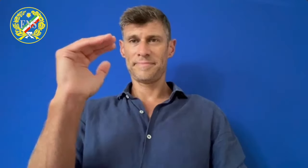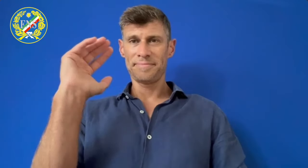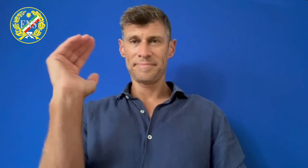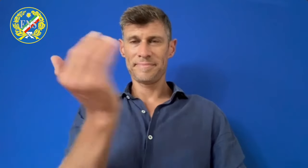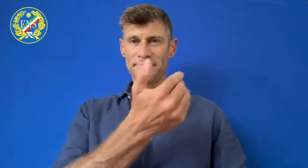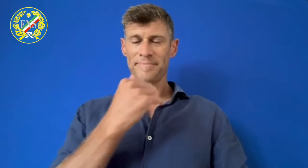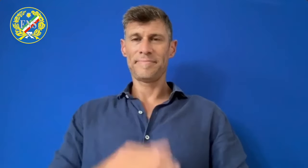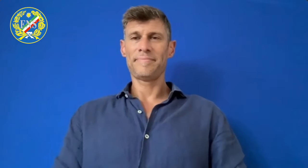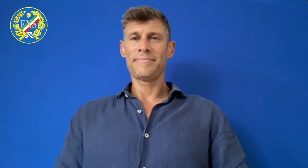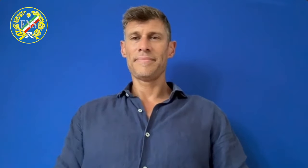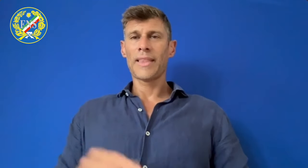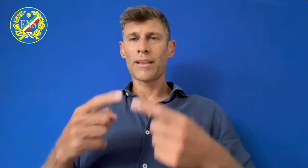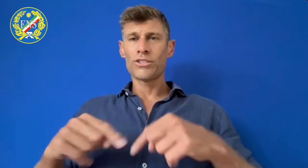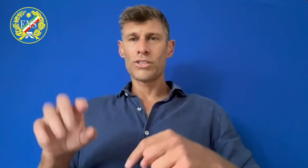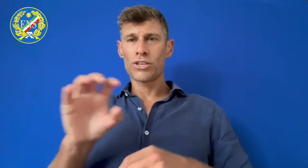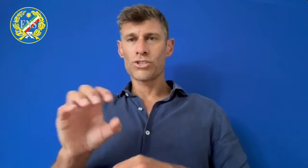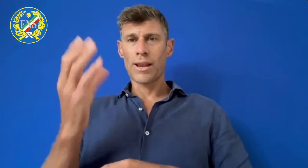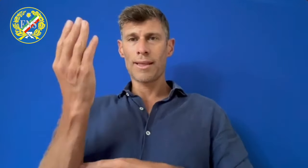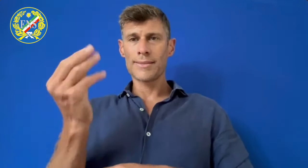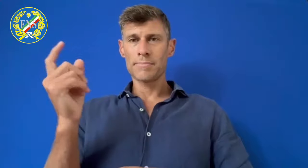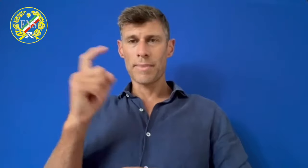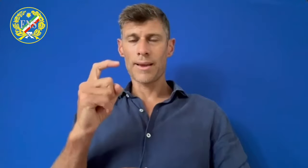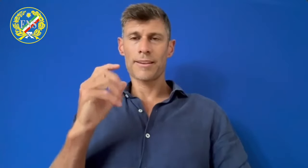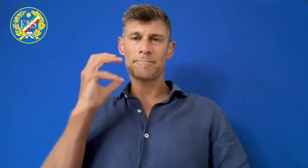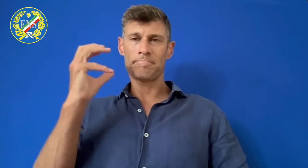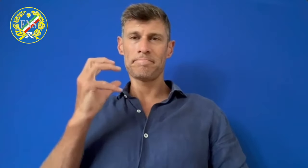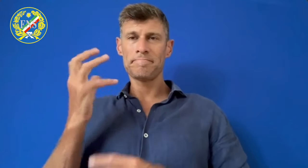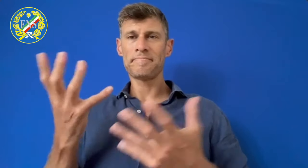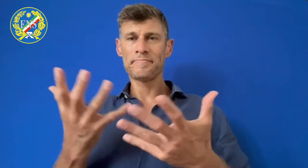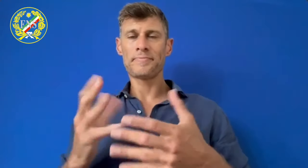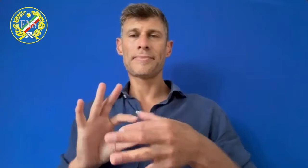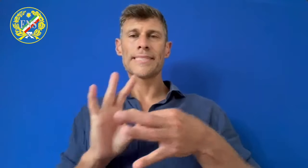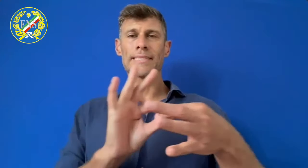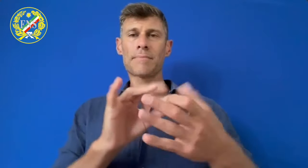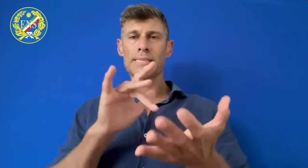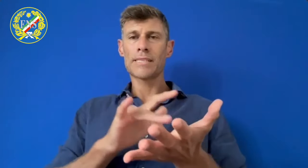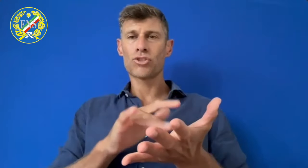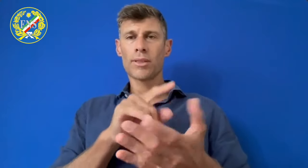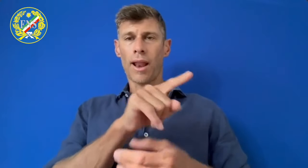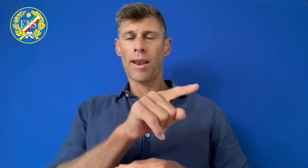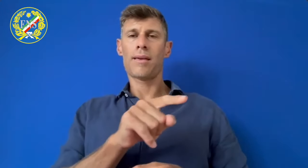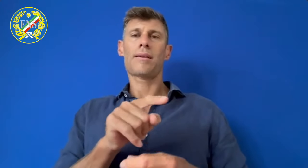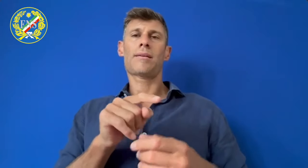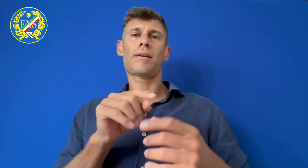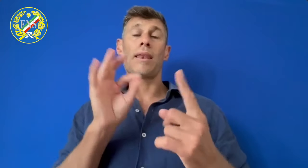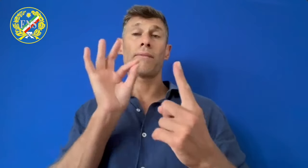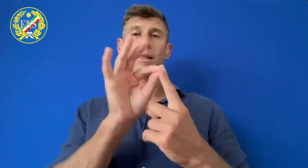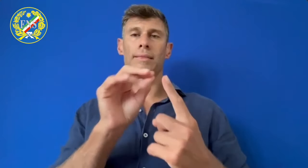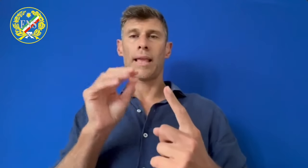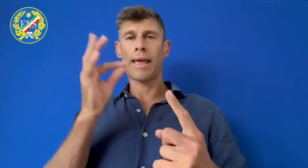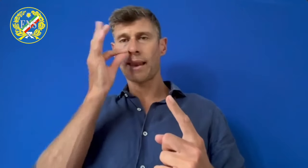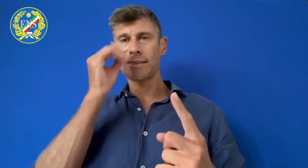Un saluto a tutti. Il Consiglio Regionale ENS Marche è orgoglioso della collaborazione con la Sede Centrale ENS, nella persona della